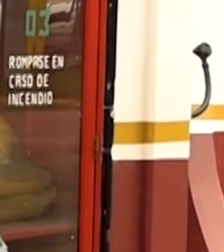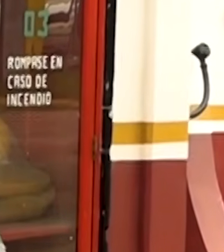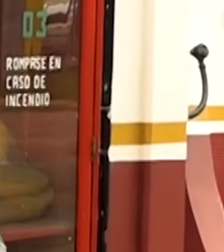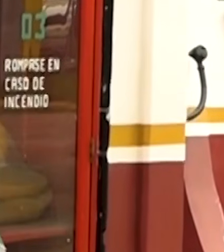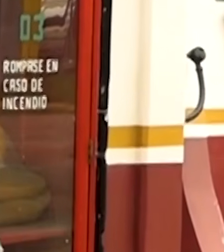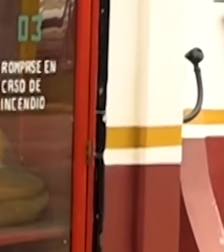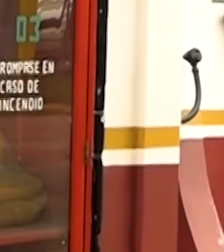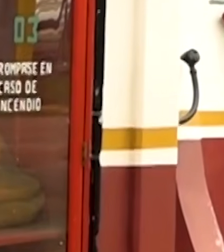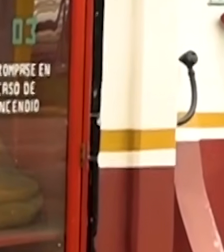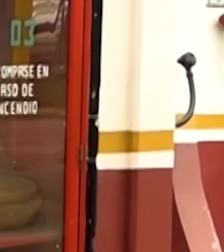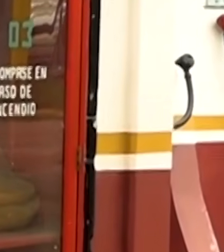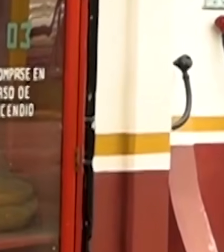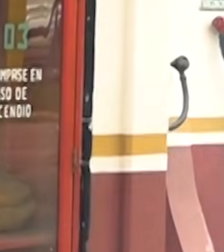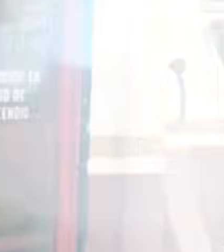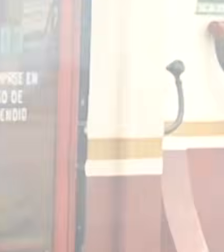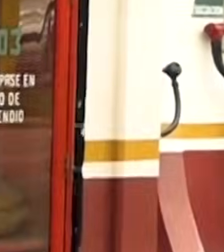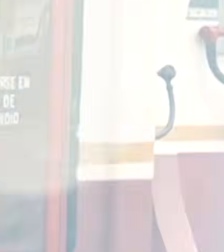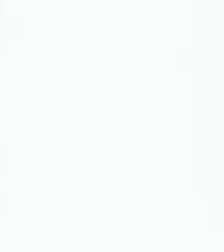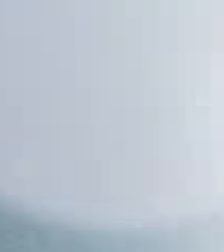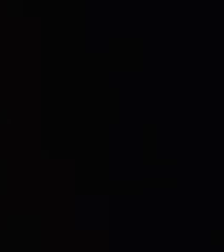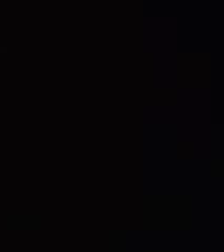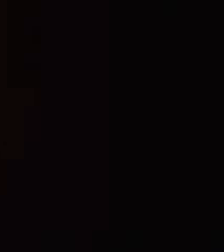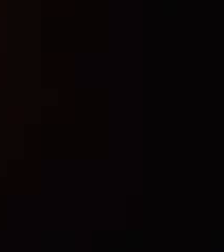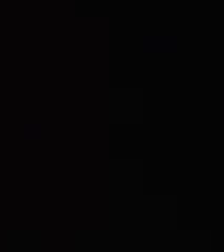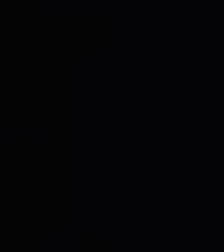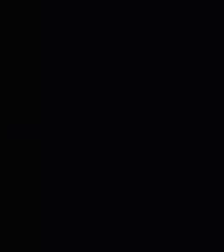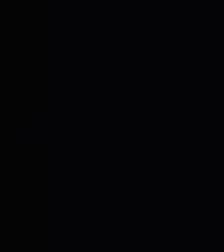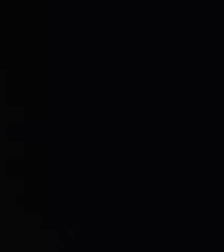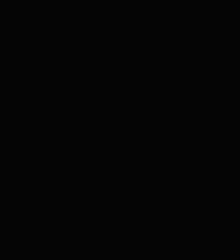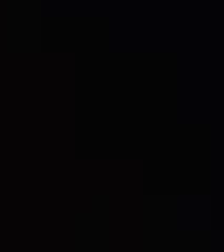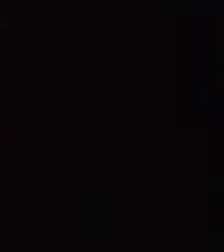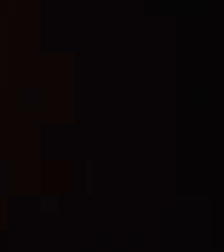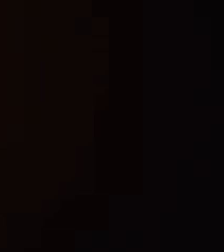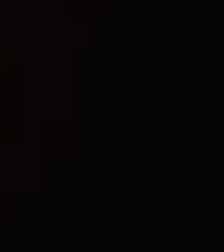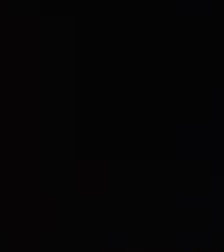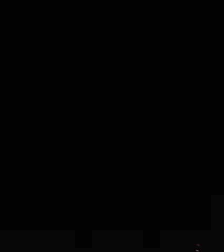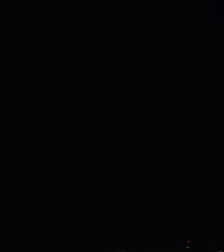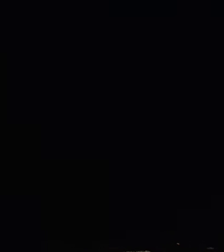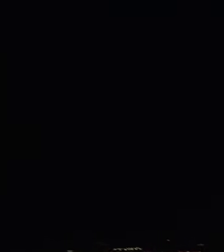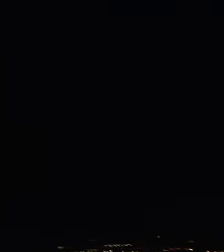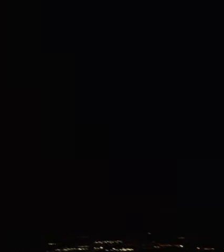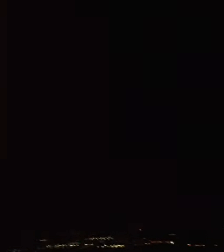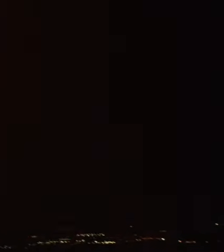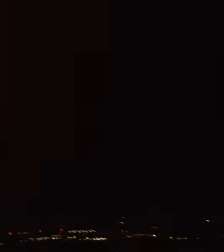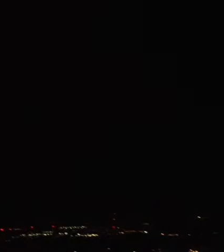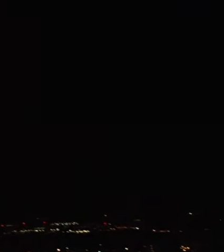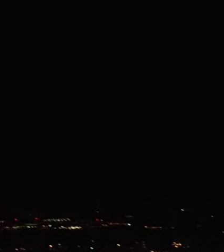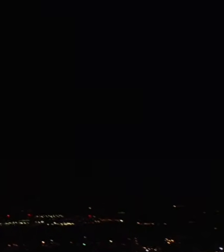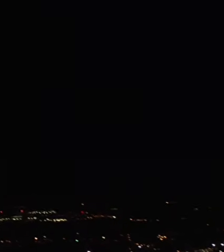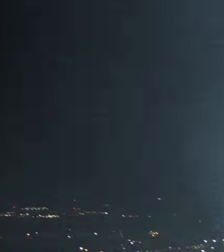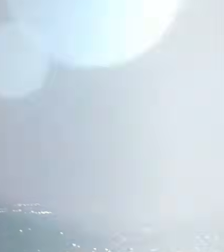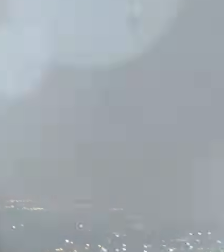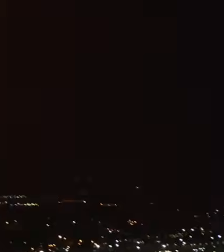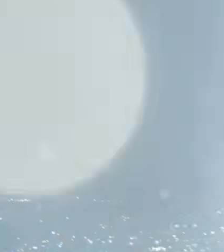permitirá que la refinería opere al 100% en los próximos meses dos bocas es una de las obras